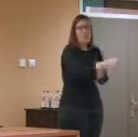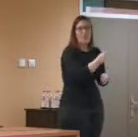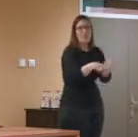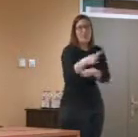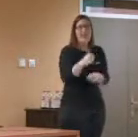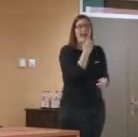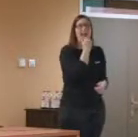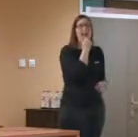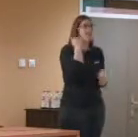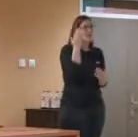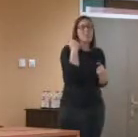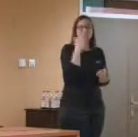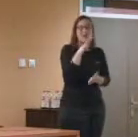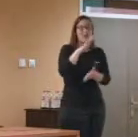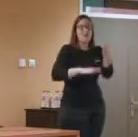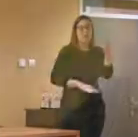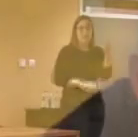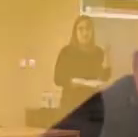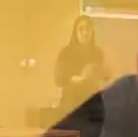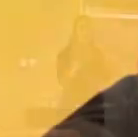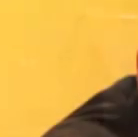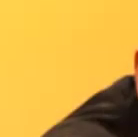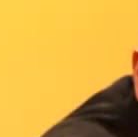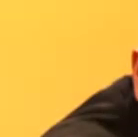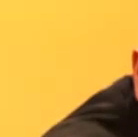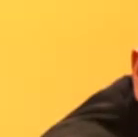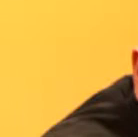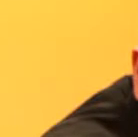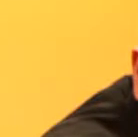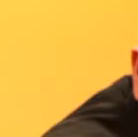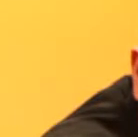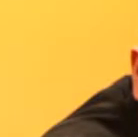de Cataluña o a los financieros catalanes, lo cual no deja de ser